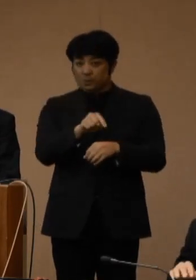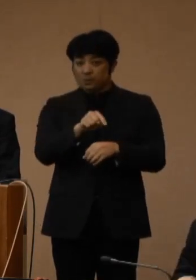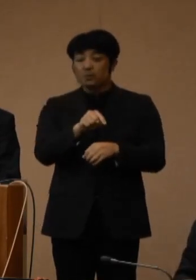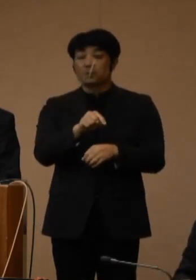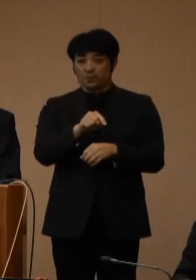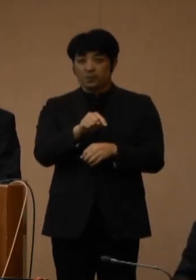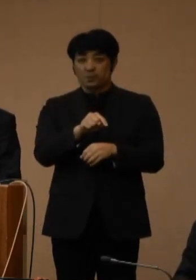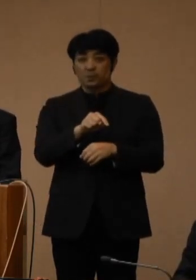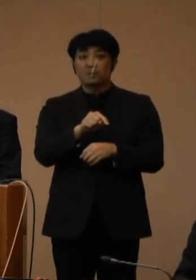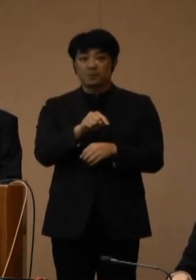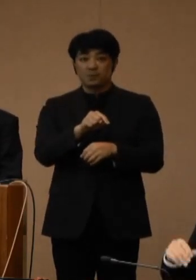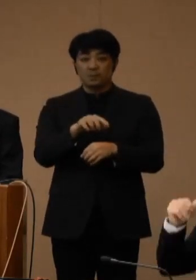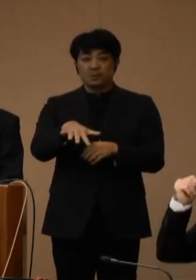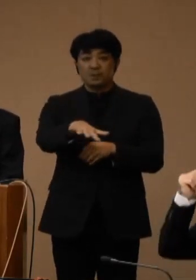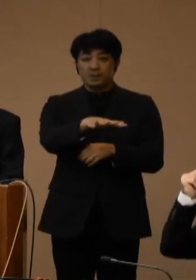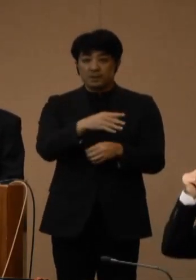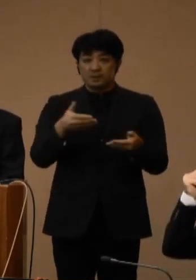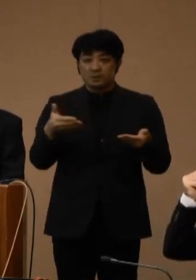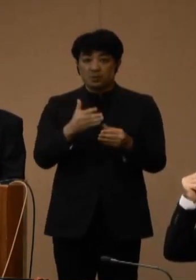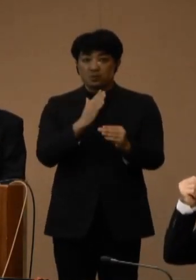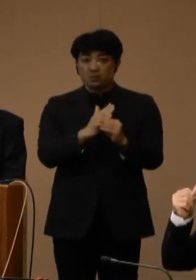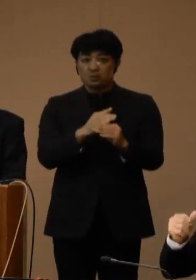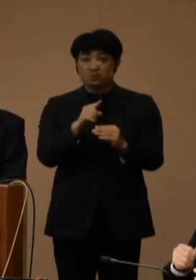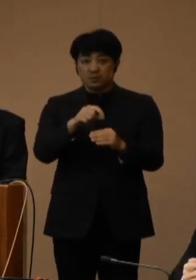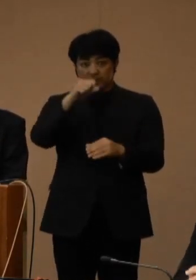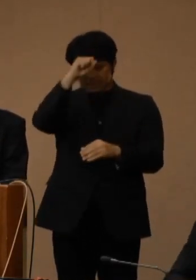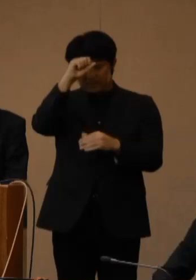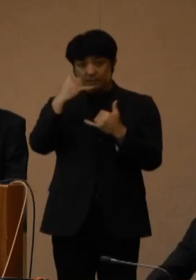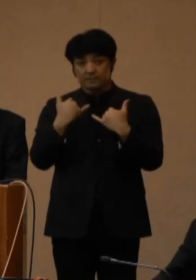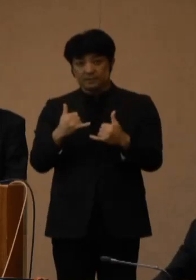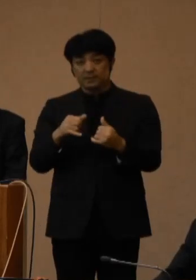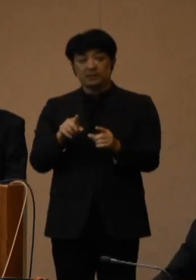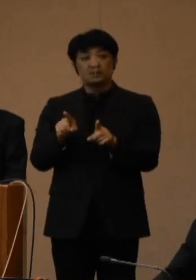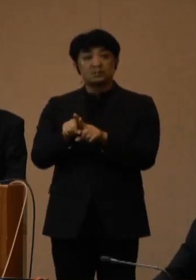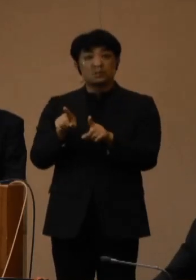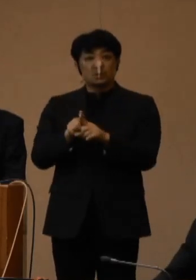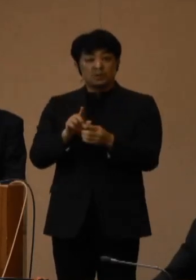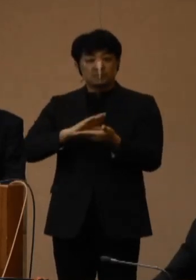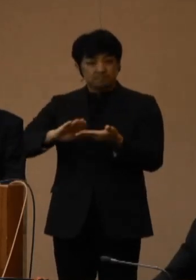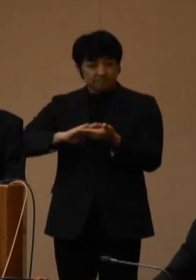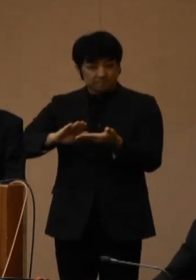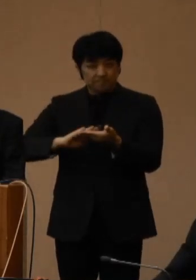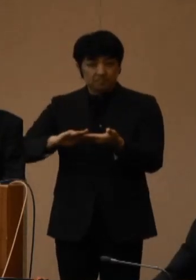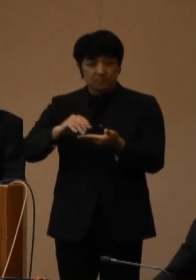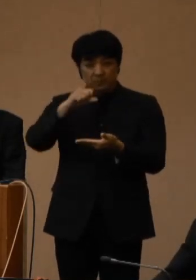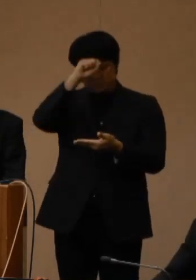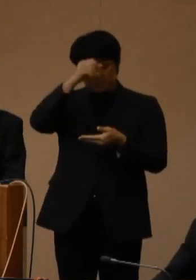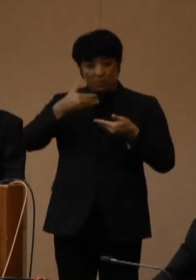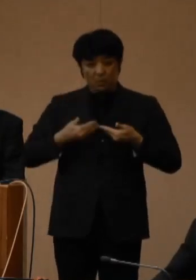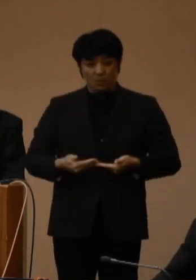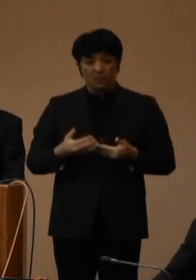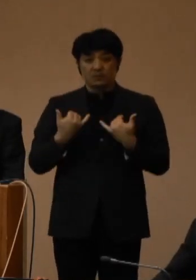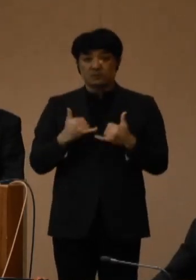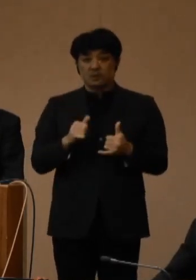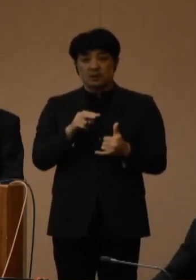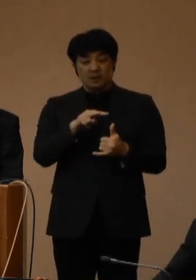最前線において、患者さんと向き合って、重症化していく過程を目の当たりにしている